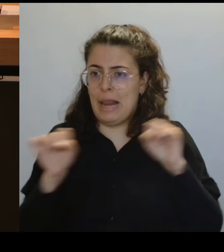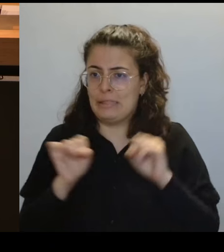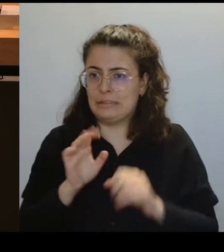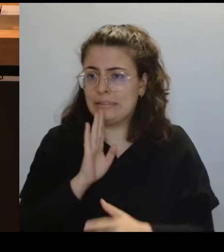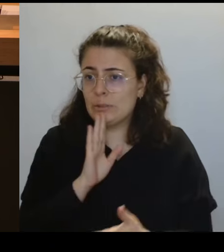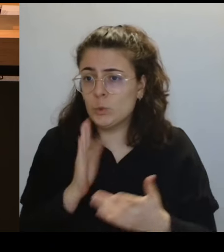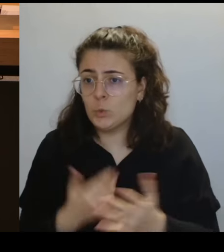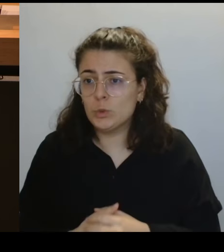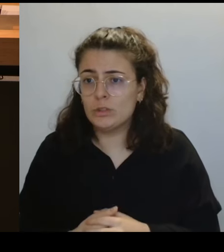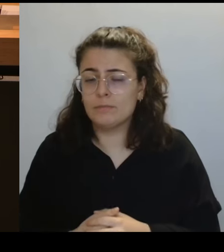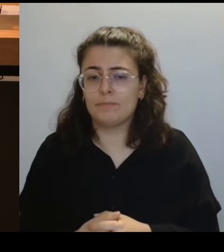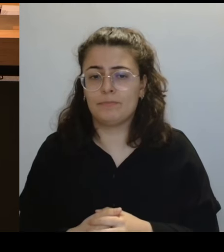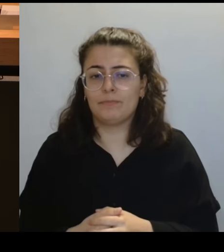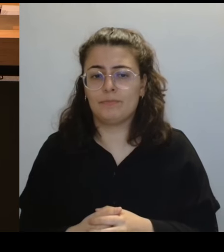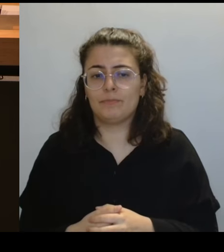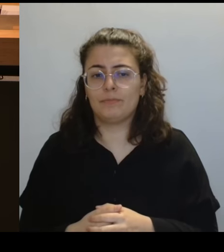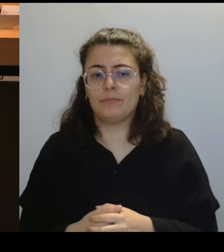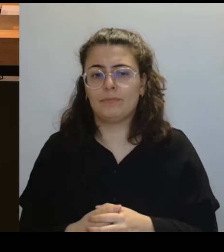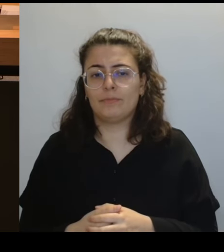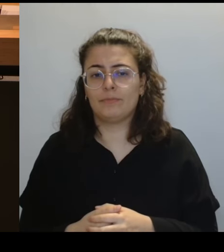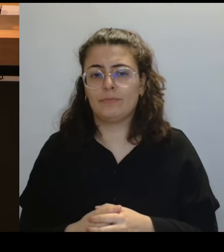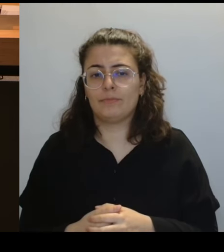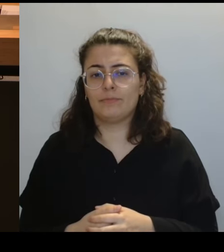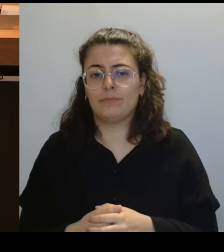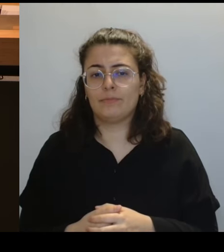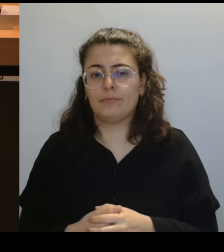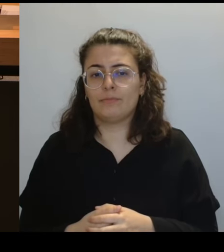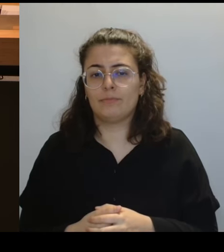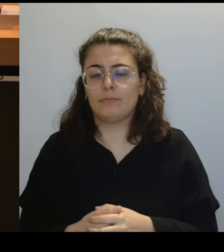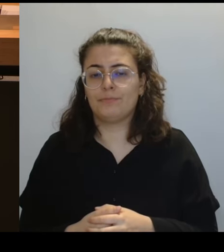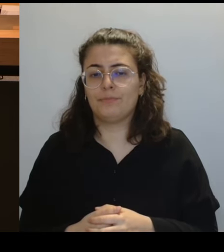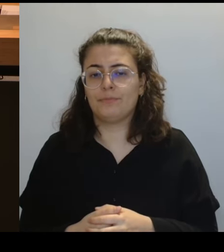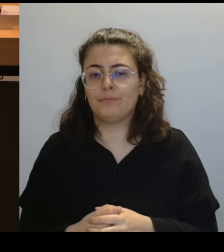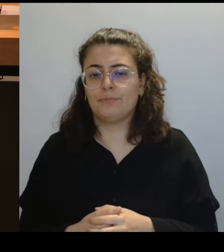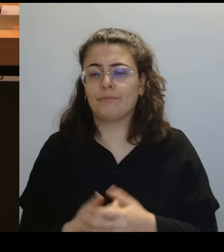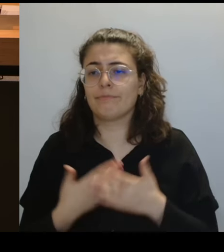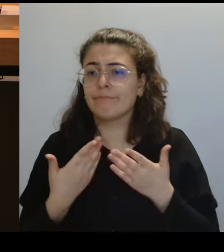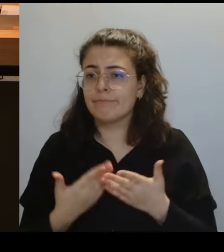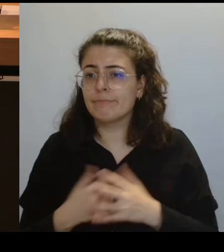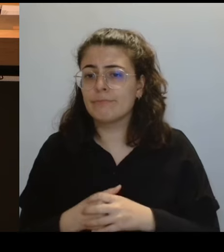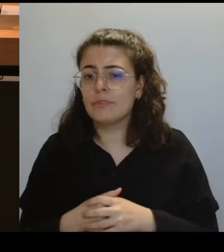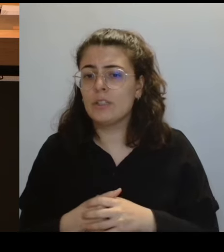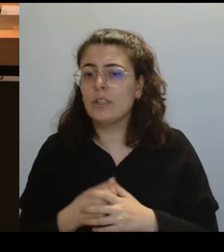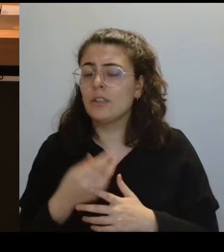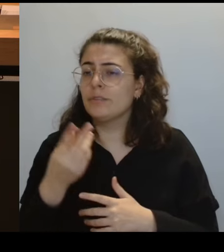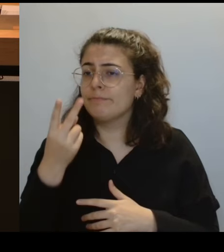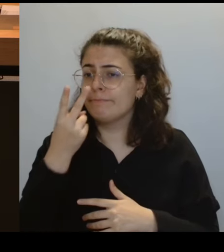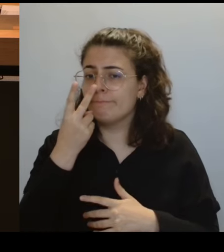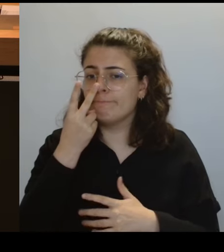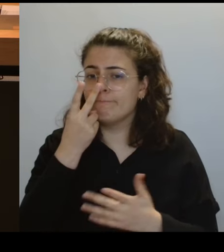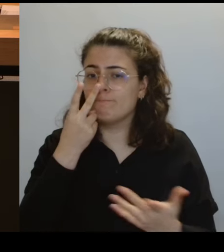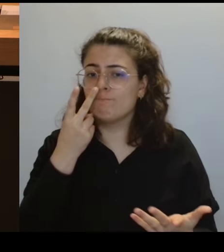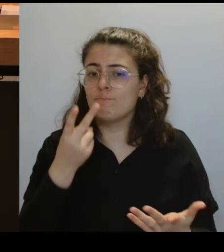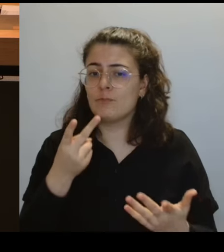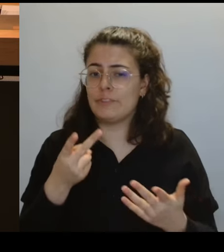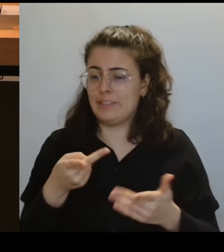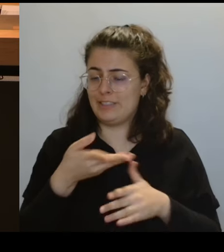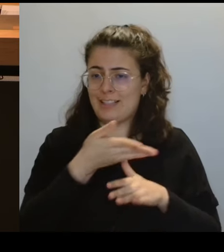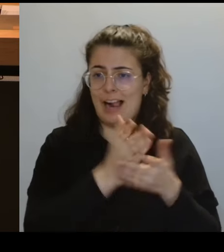Notwendig wäre es, eine mindest teilweise Versorgung aus dem Gesundheitsbereich bei Zuwendungen zur Bekämpfung von